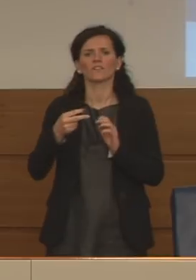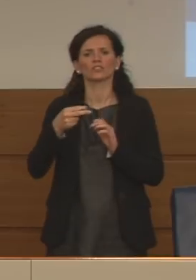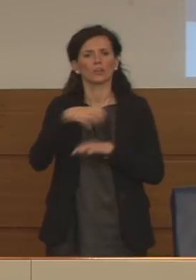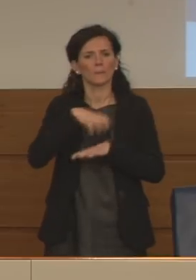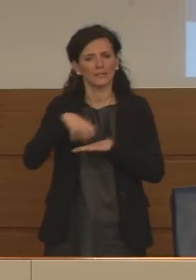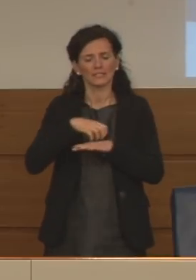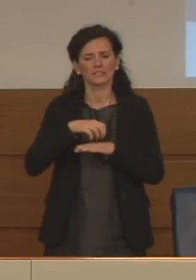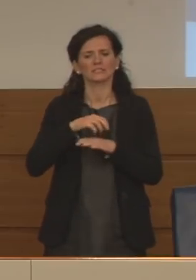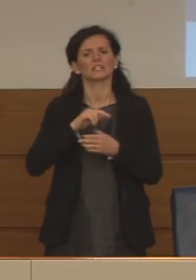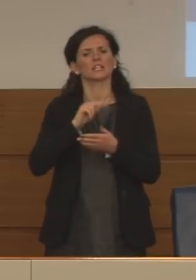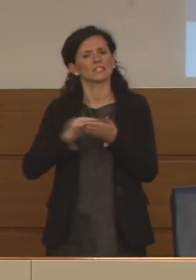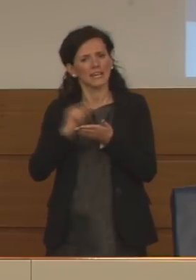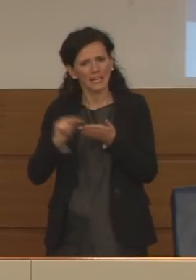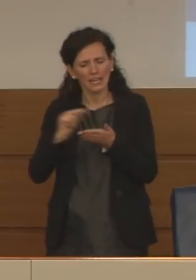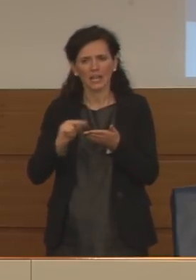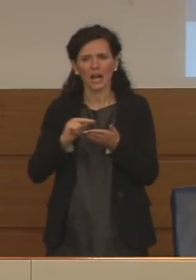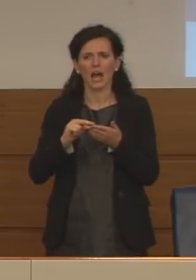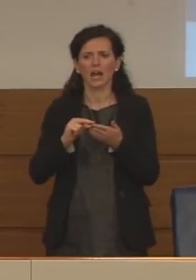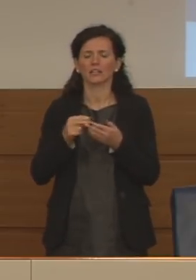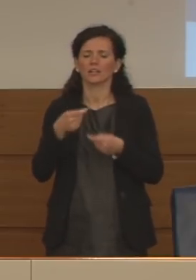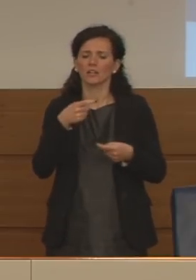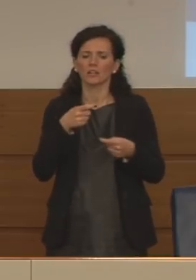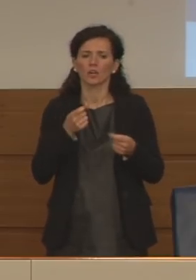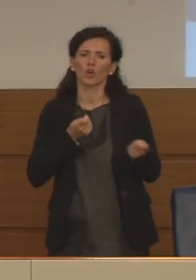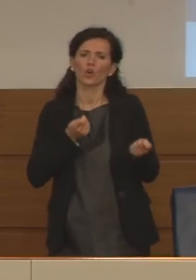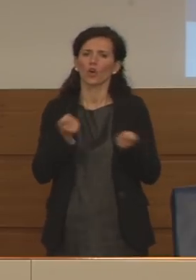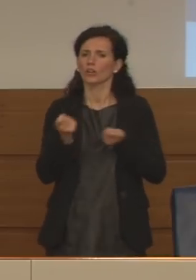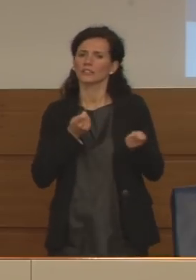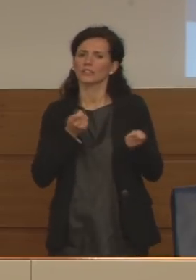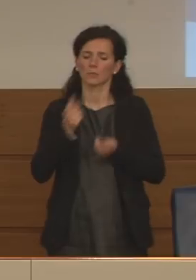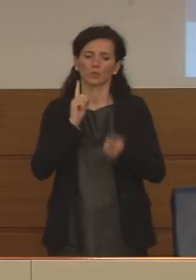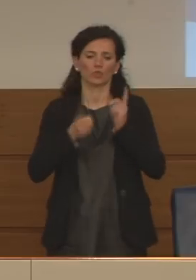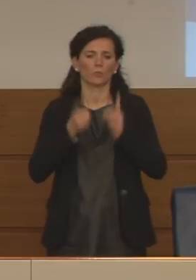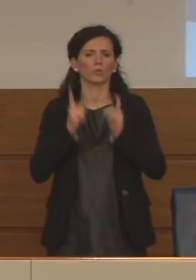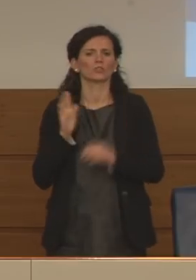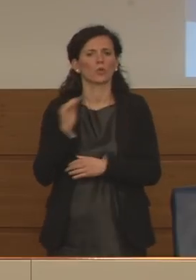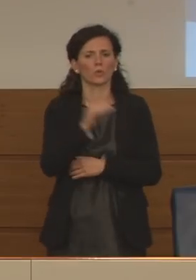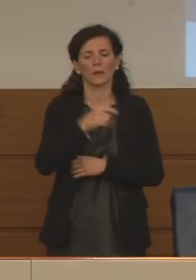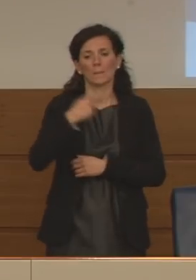il coordinamento politico quotidiano con i Presidenti delle Regioni, il Presidente